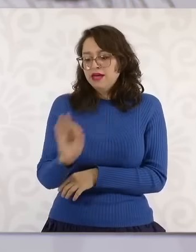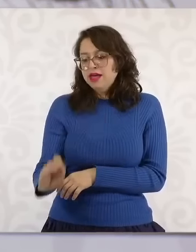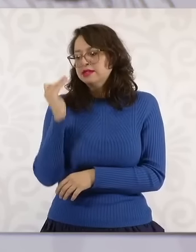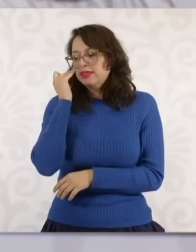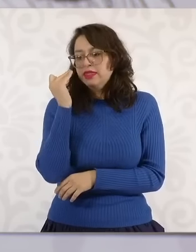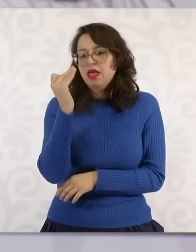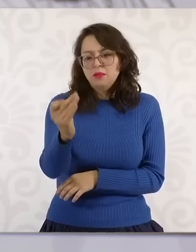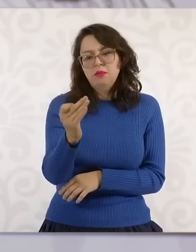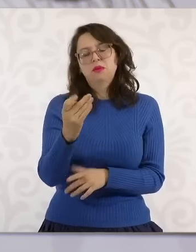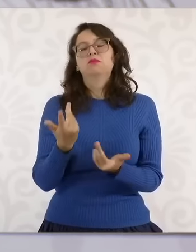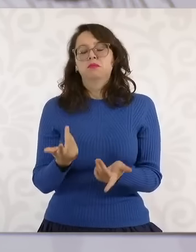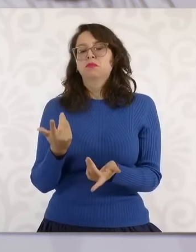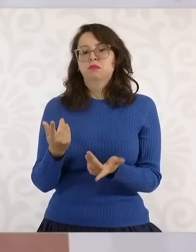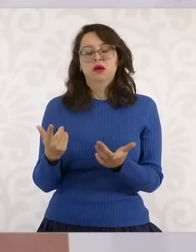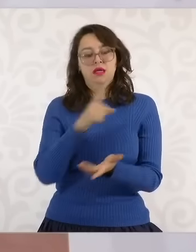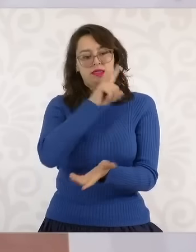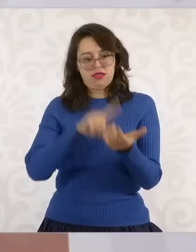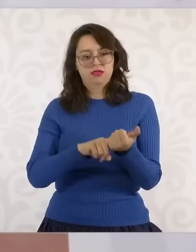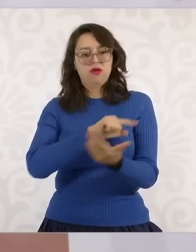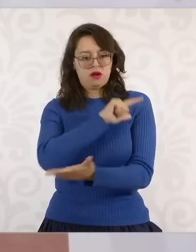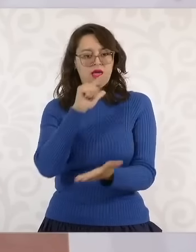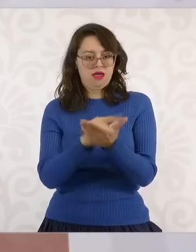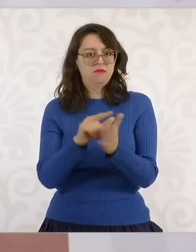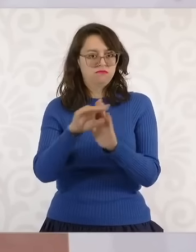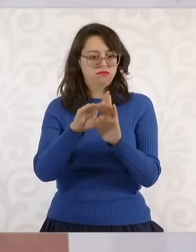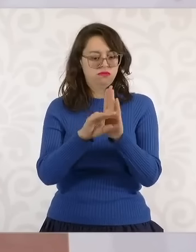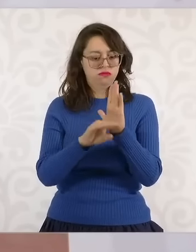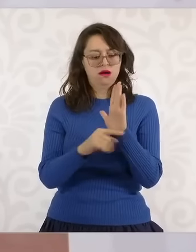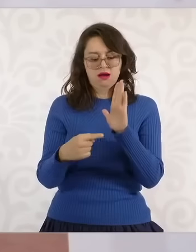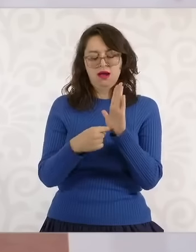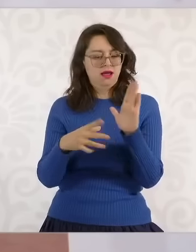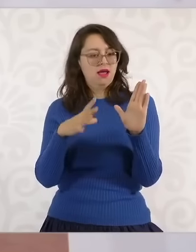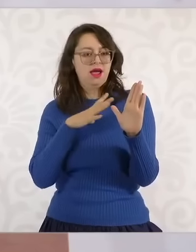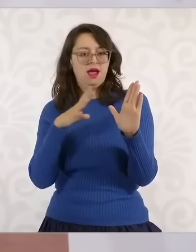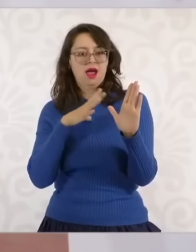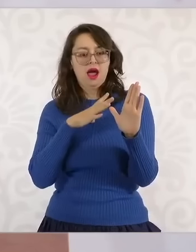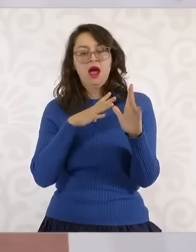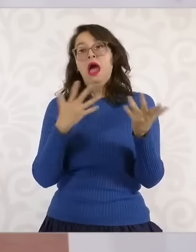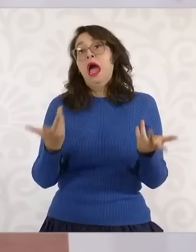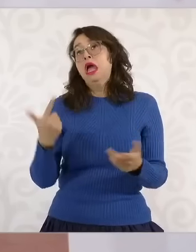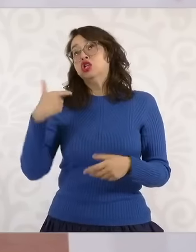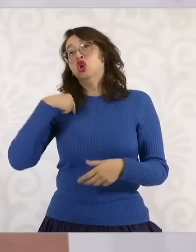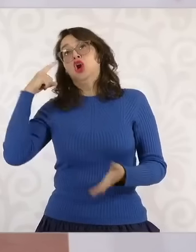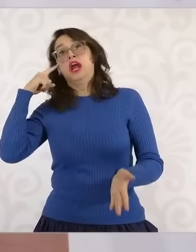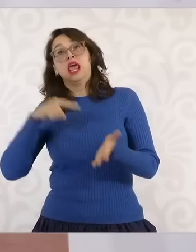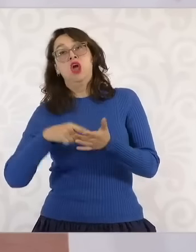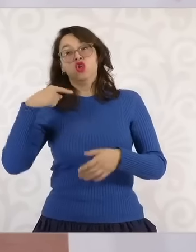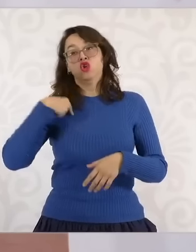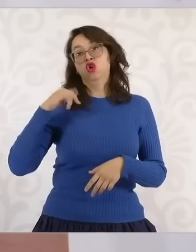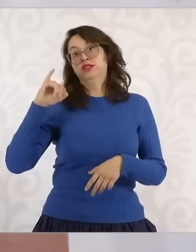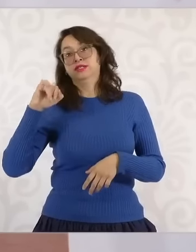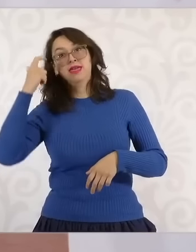consideraciones, todo dentro del marco de la ley. No hay nada que sea subjetivo, alguna ocurrencia.